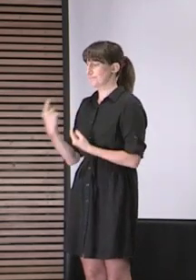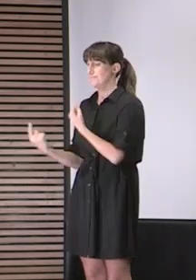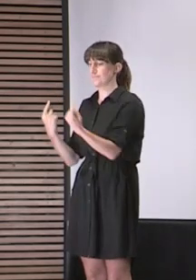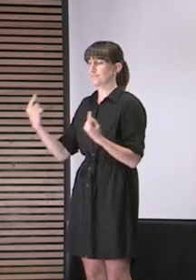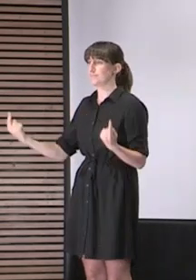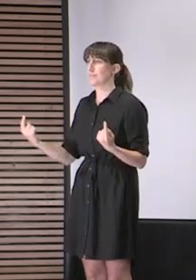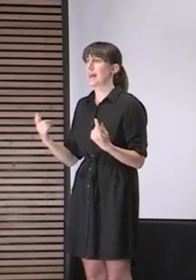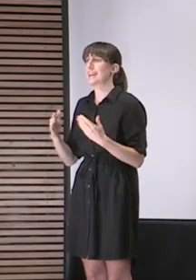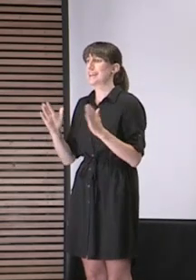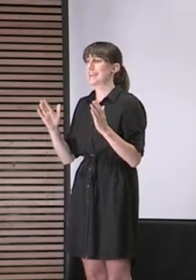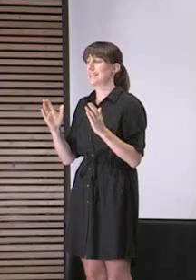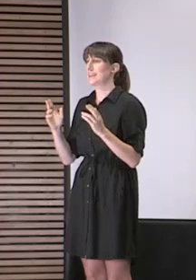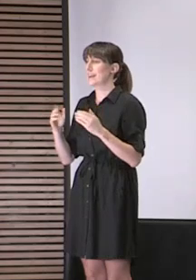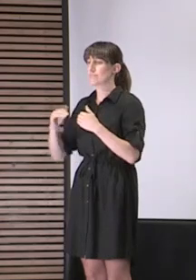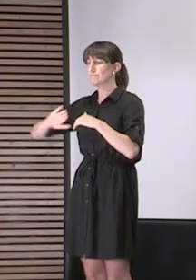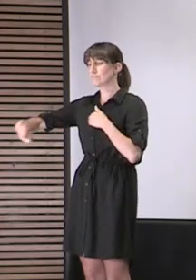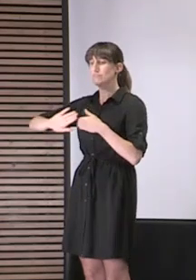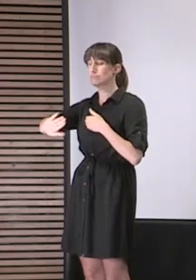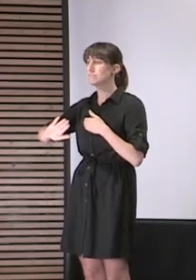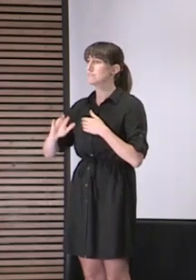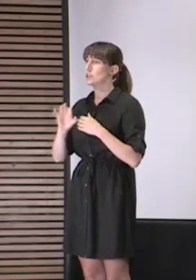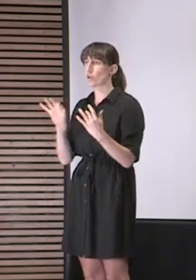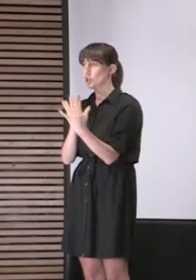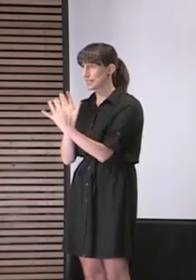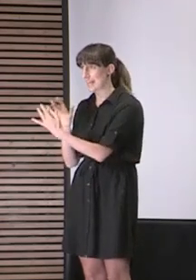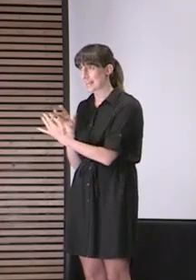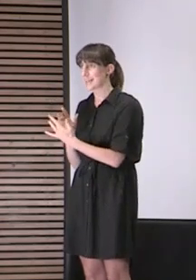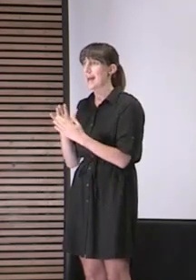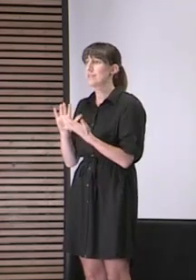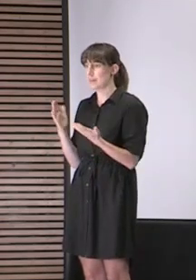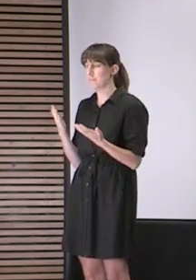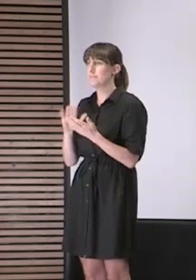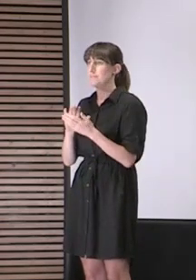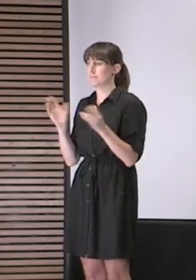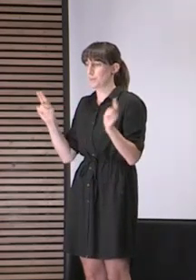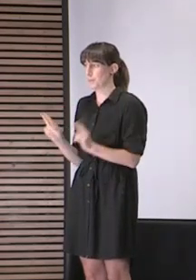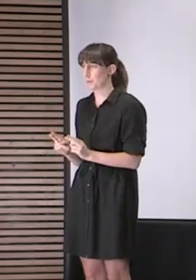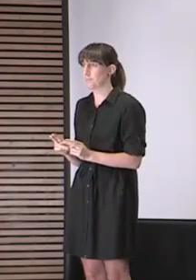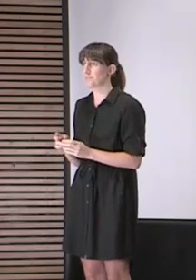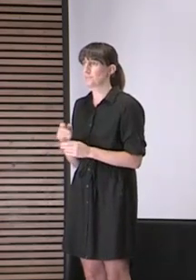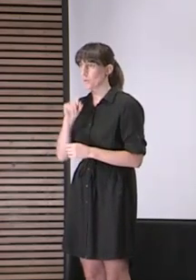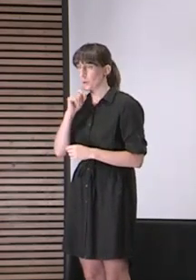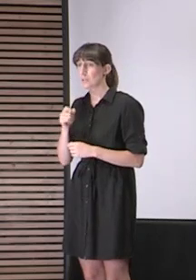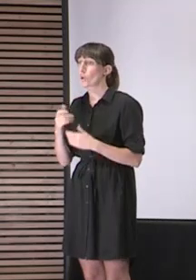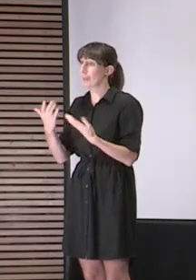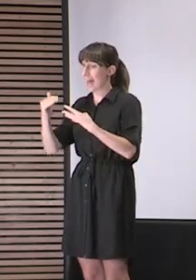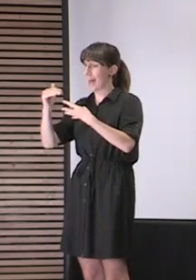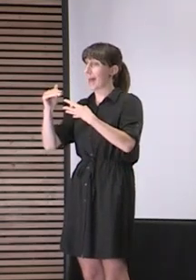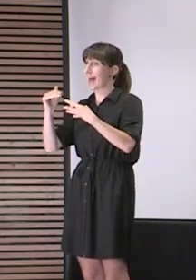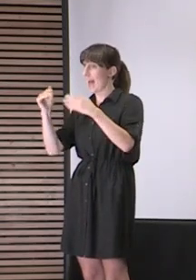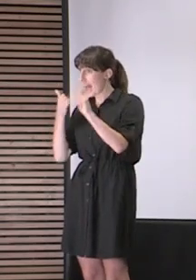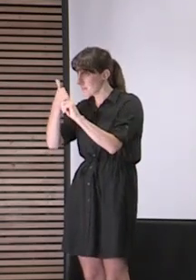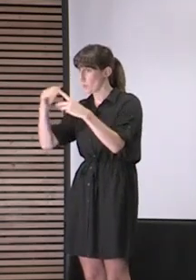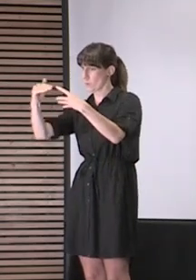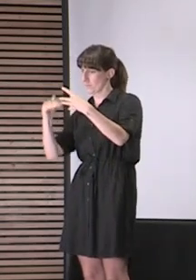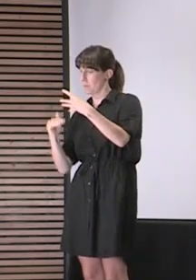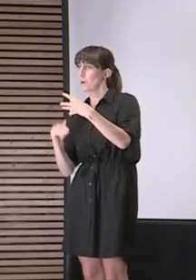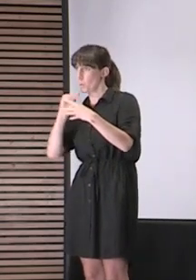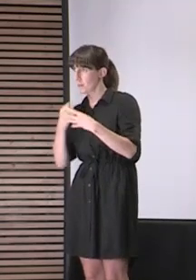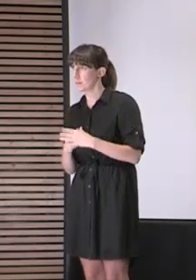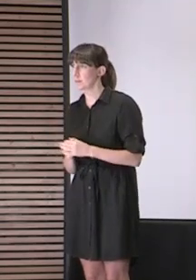reglas en general. El objetivo